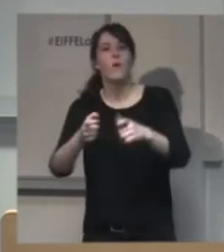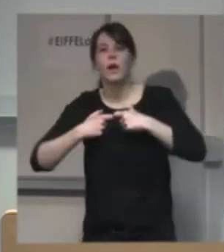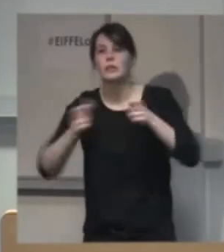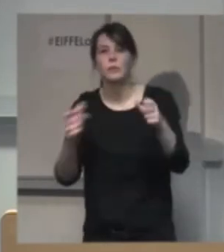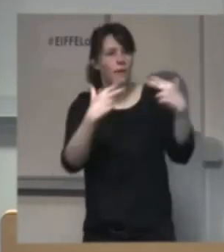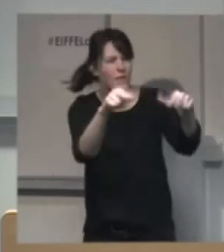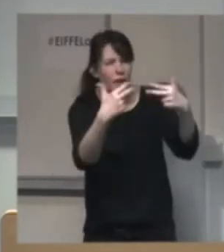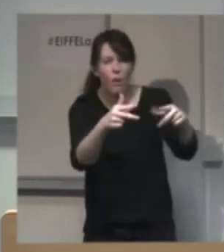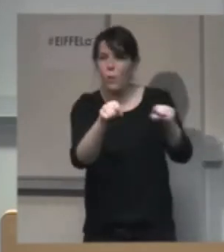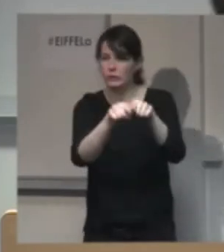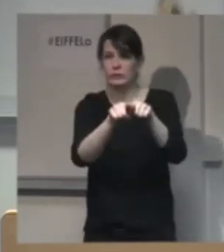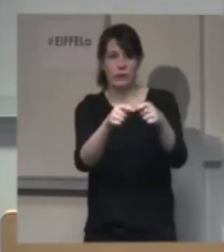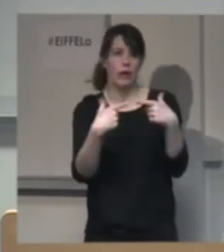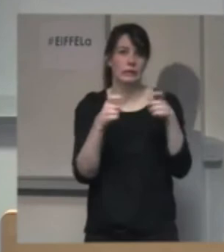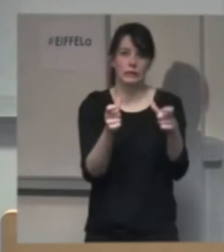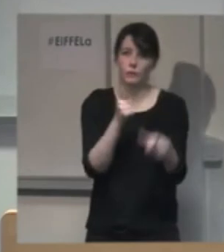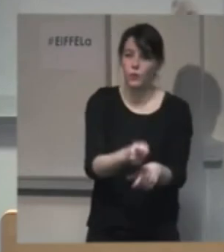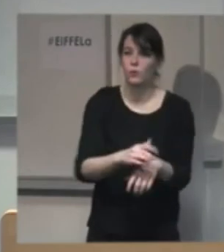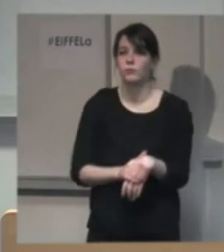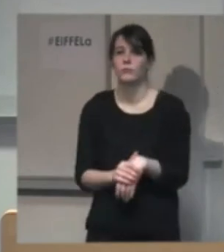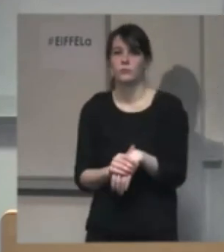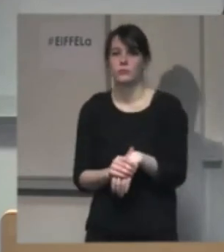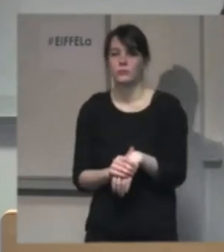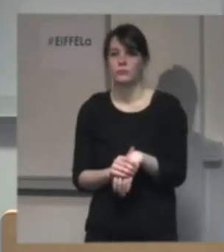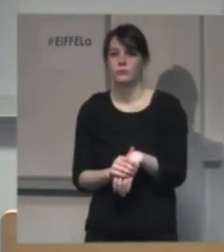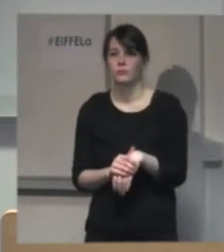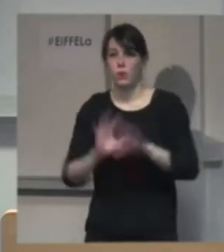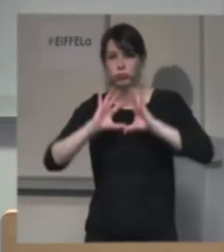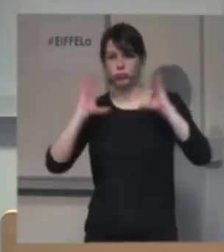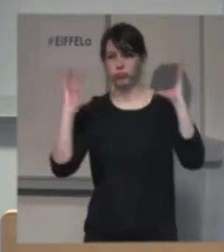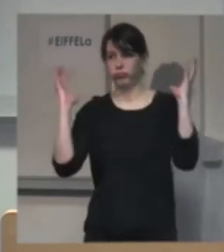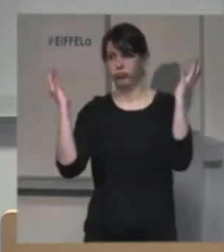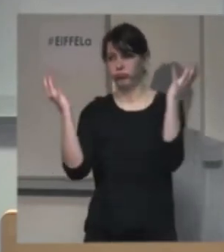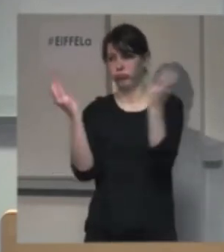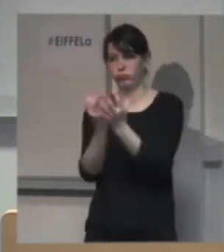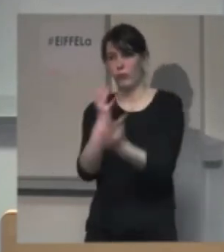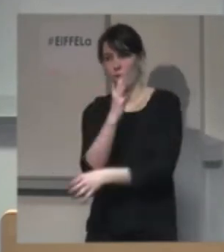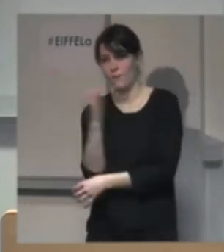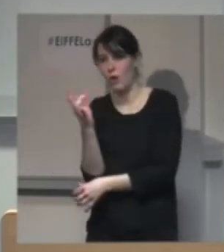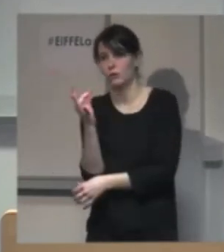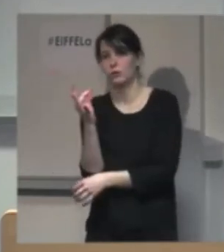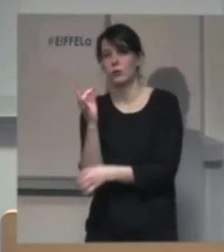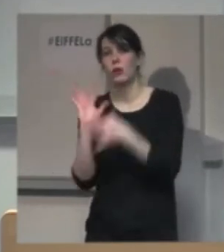les vidéos... Et donc, pour utiliser tout ça, en France, nous avons le RGAA,